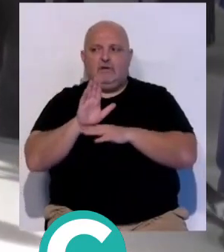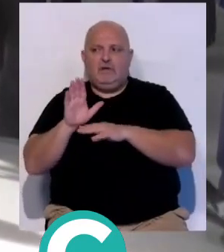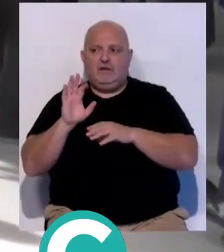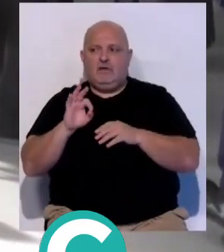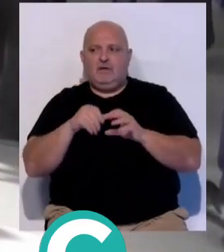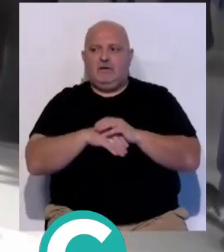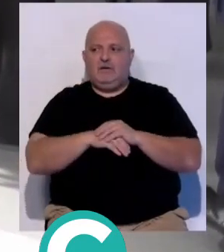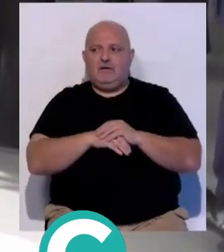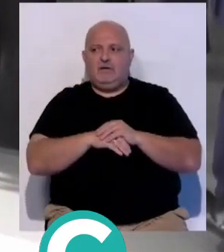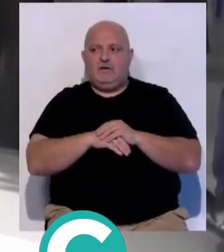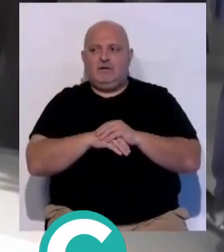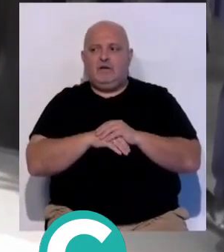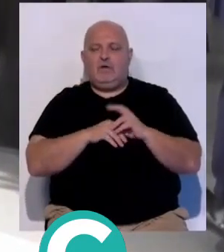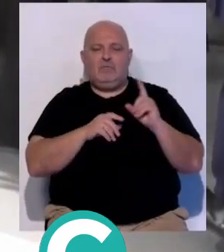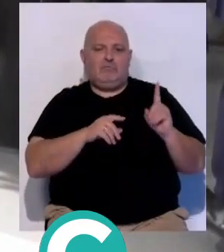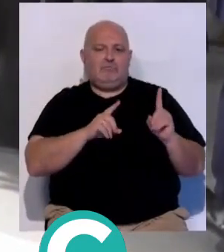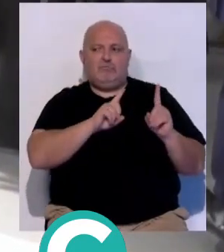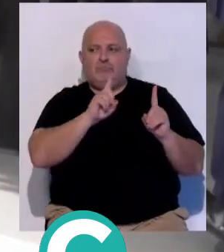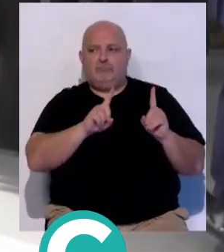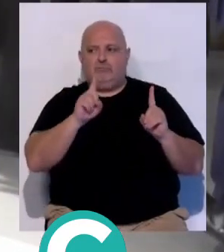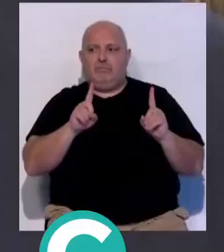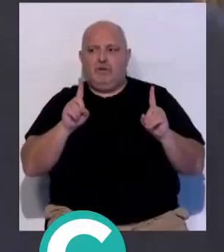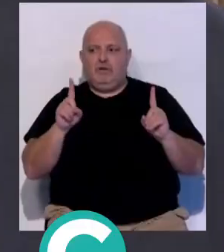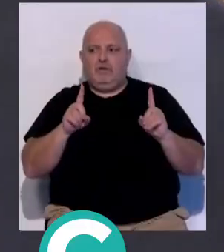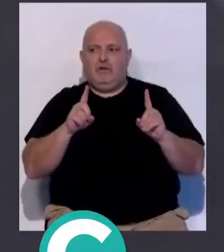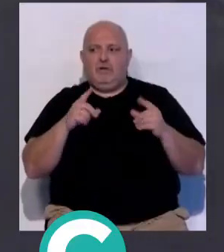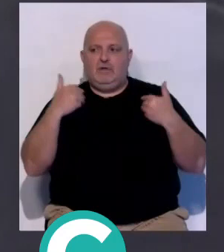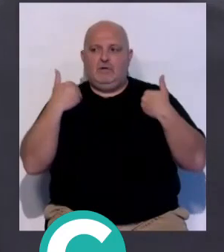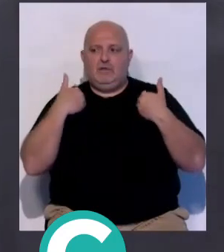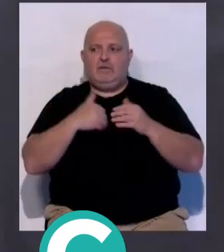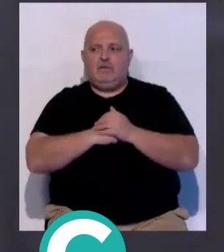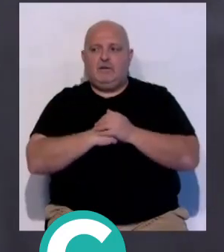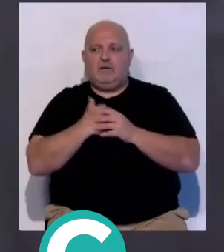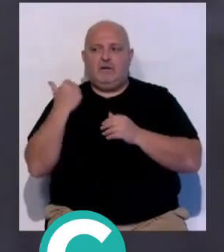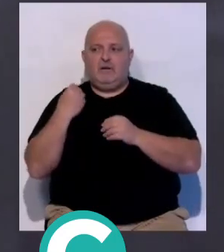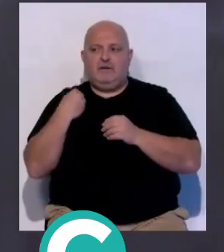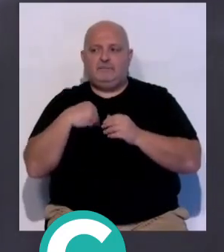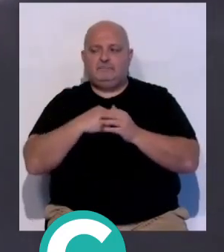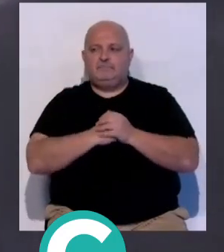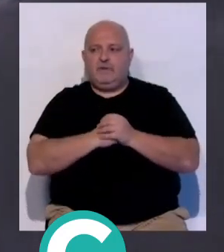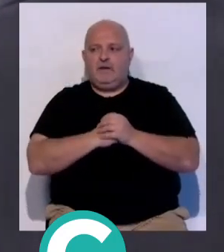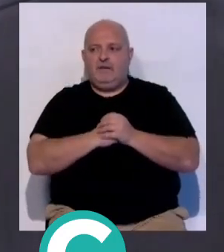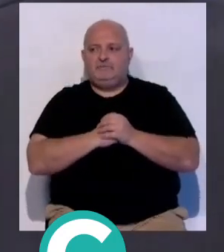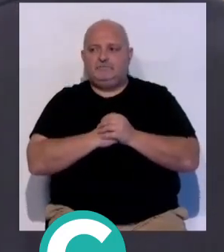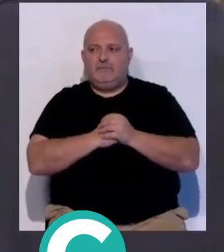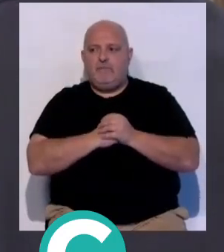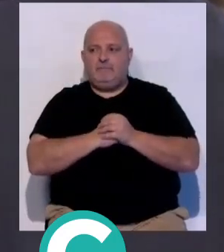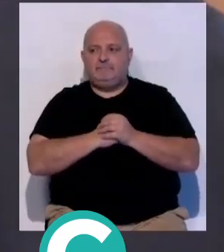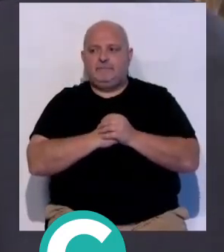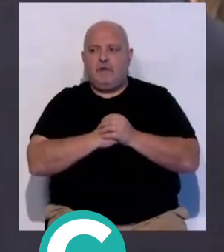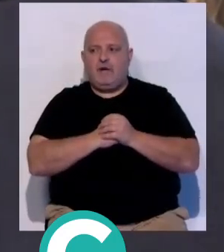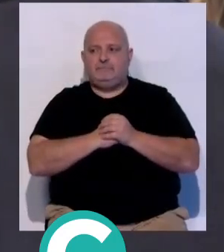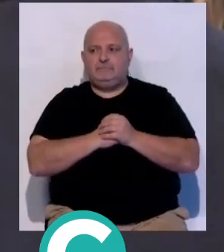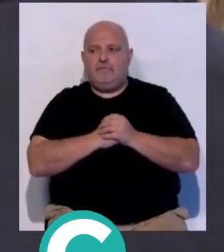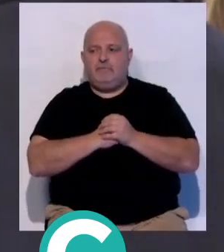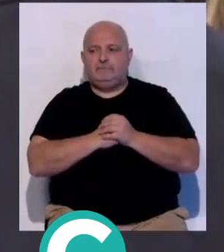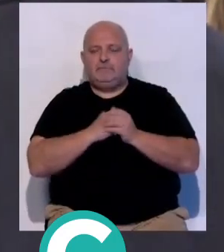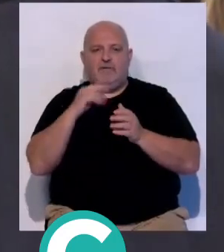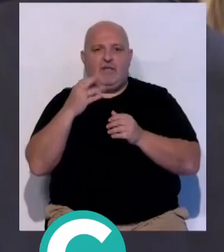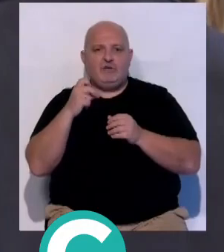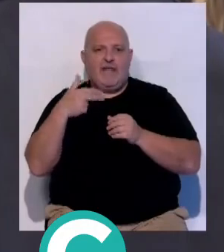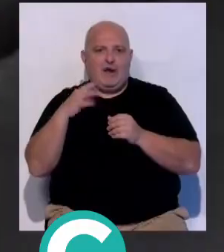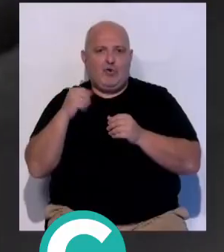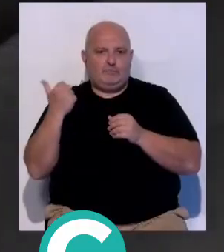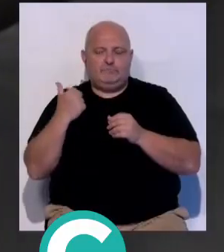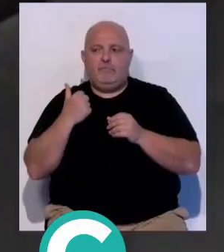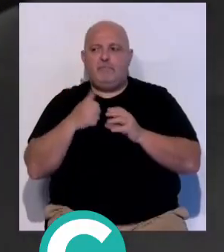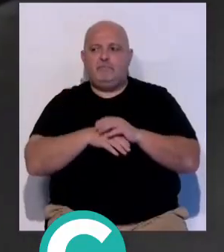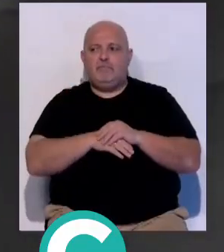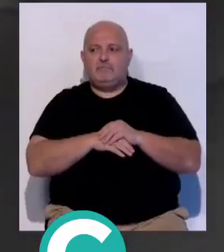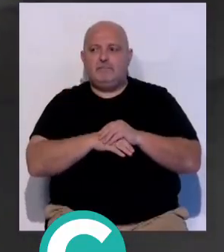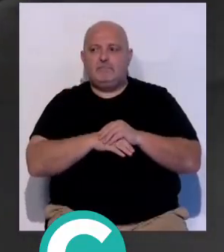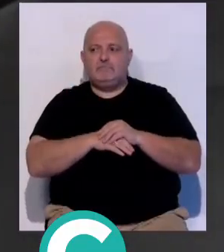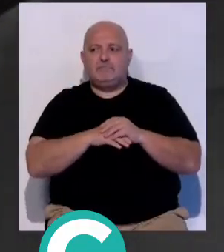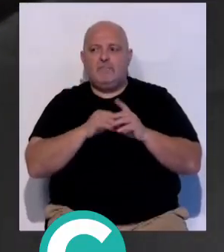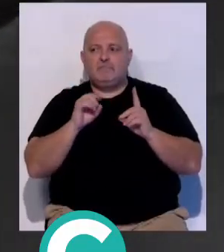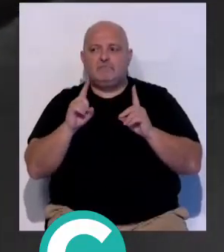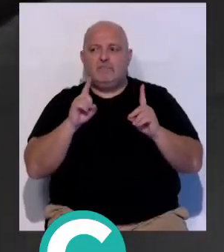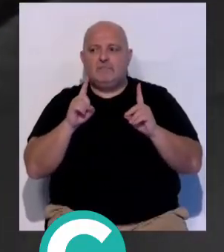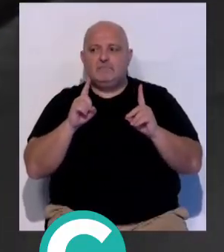Ignacio estrella también parcargado vemos también a Fernando Santiago que estaba justamente con uno